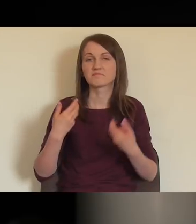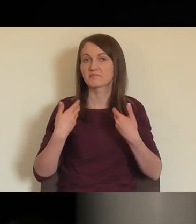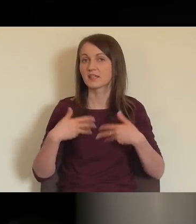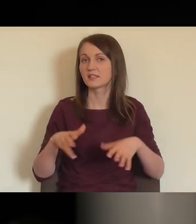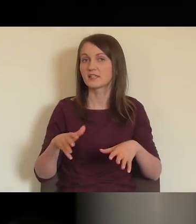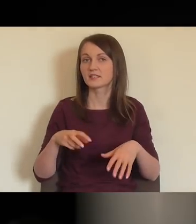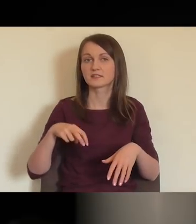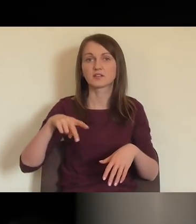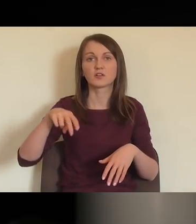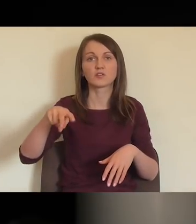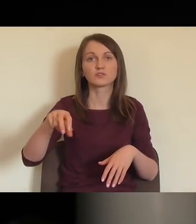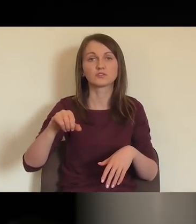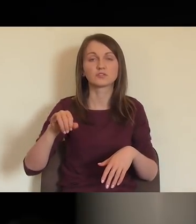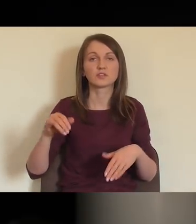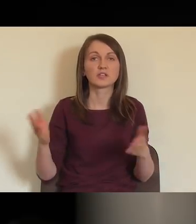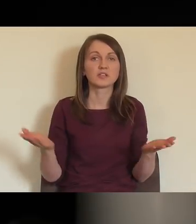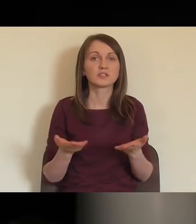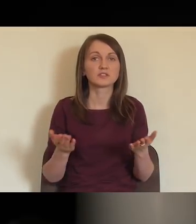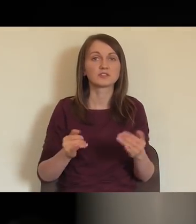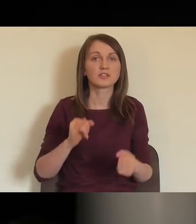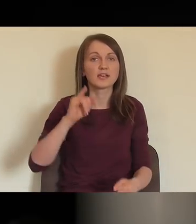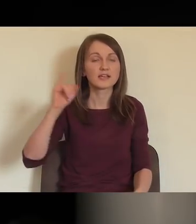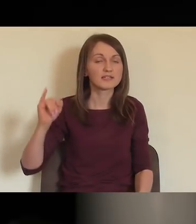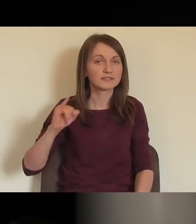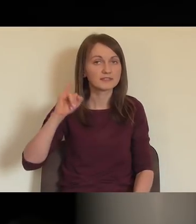Nie chcę iść tam, gdzie zazwyczaj chodziłem.